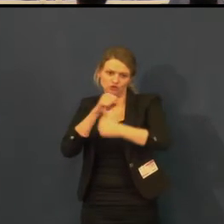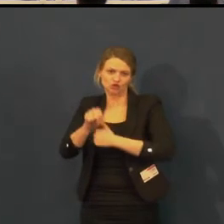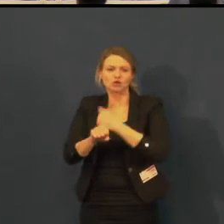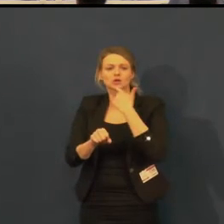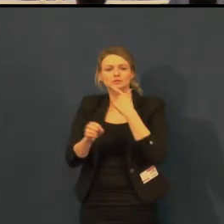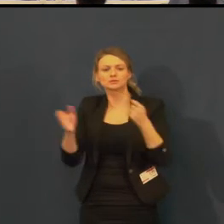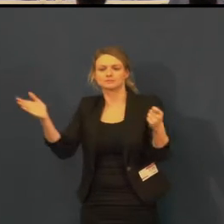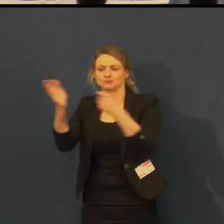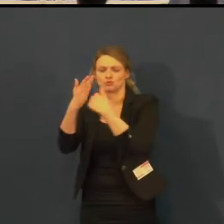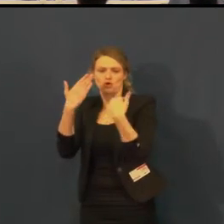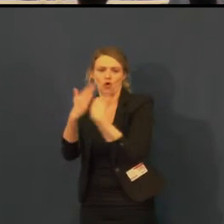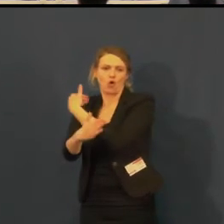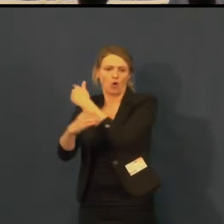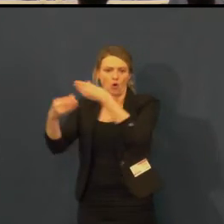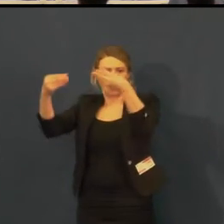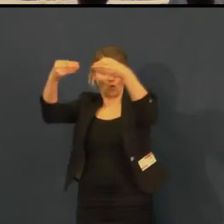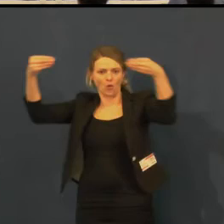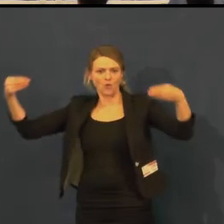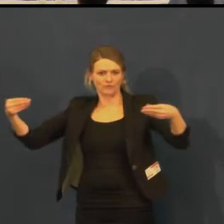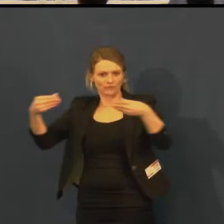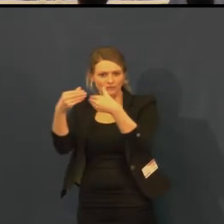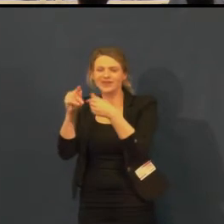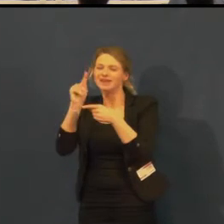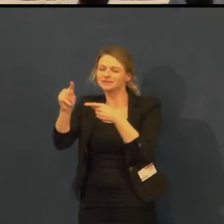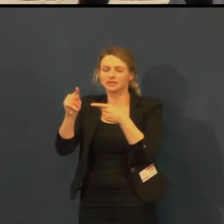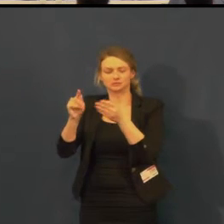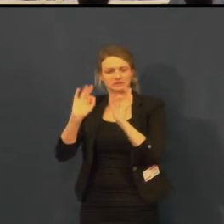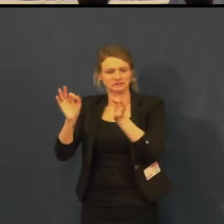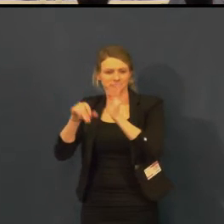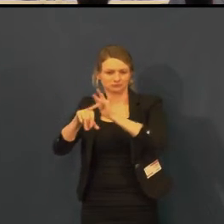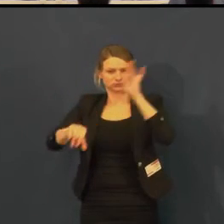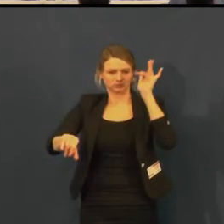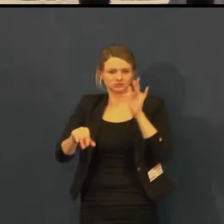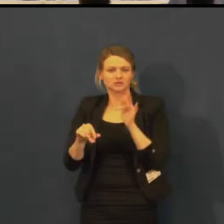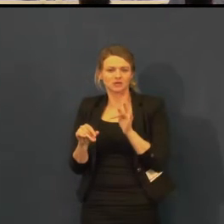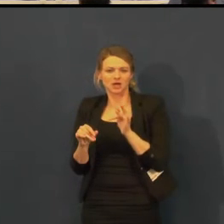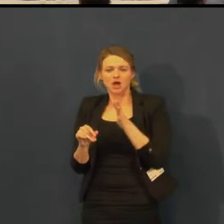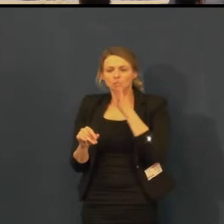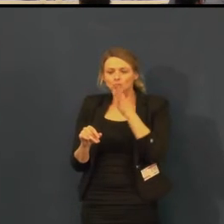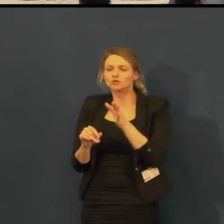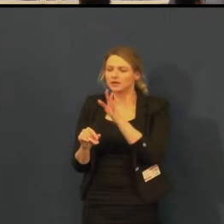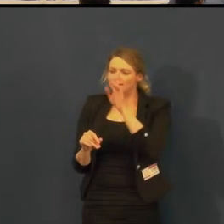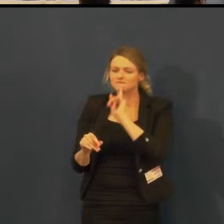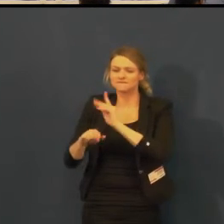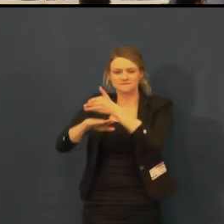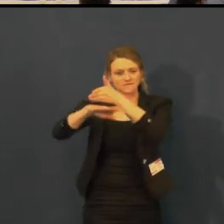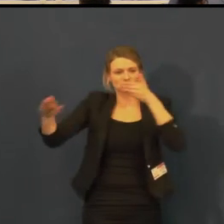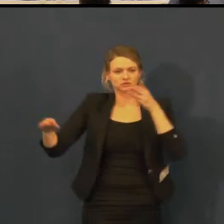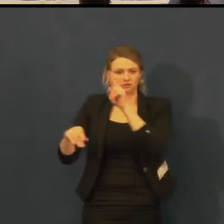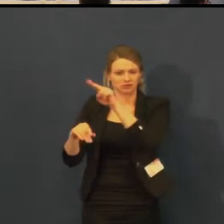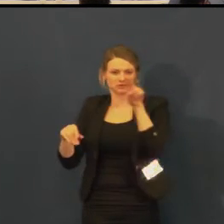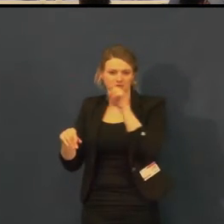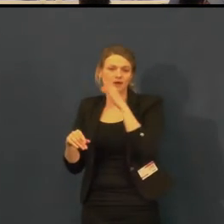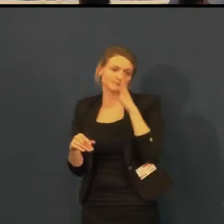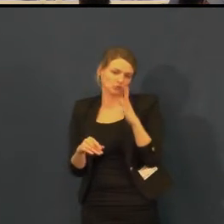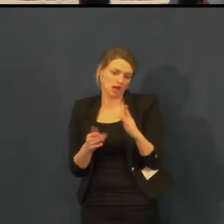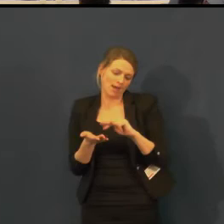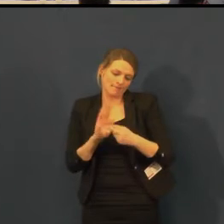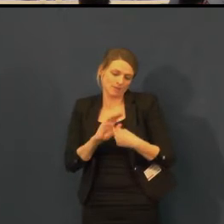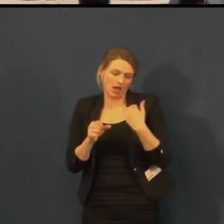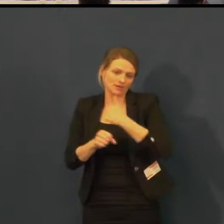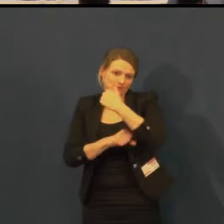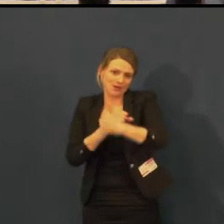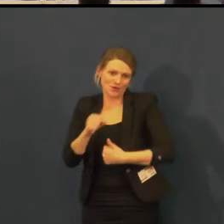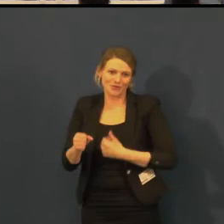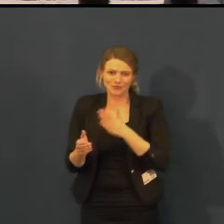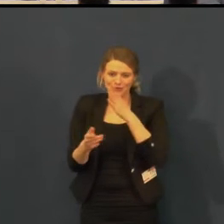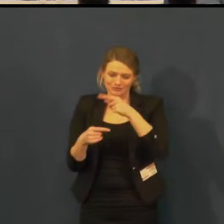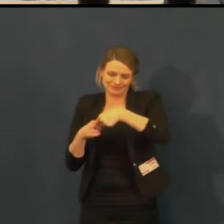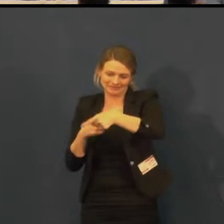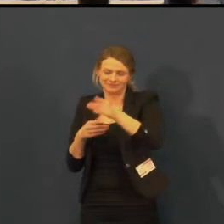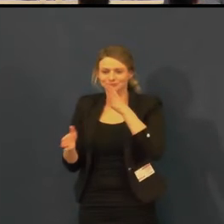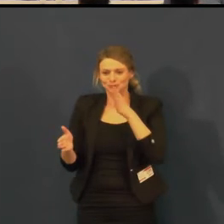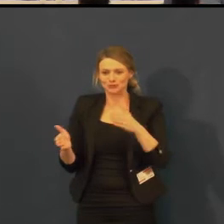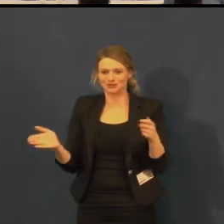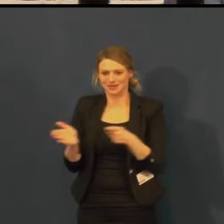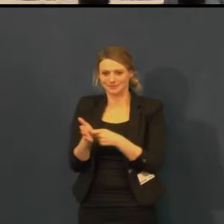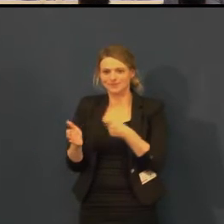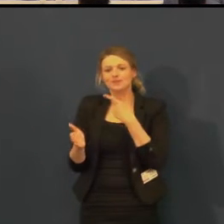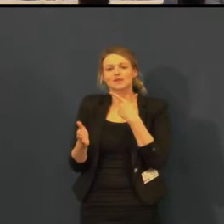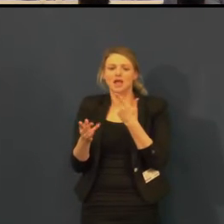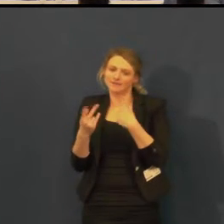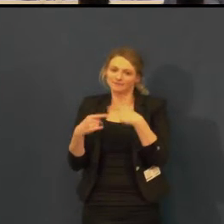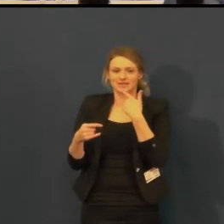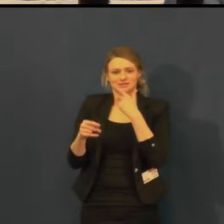LED nebude nijak rušivá pro diváky ani pro osvětlovače.